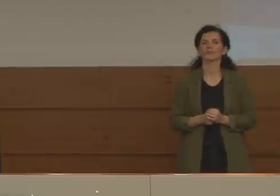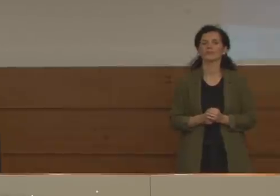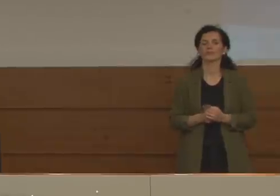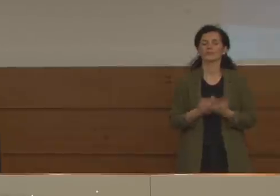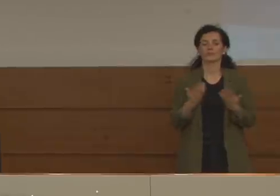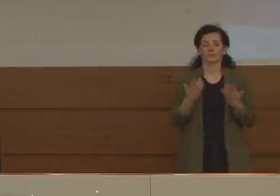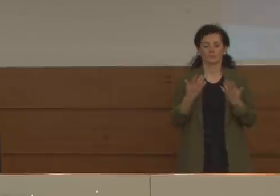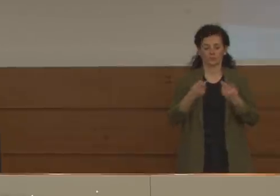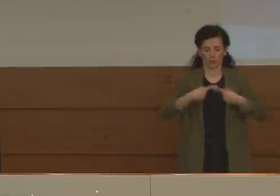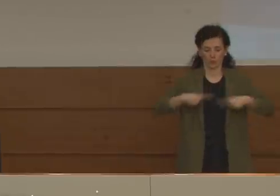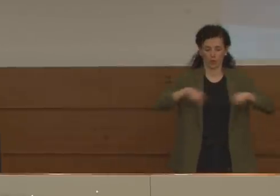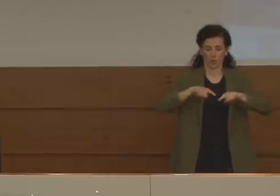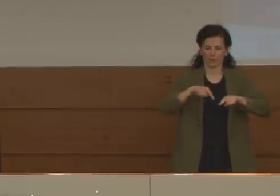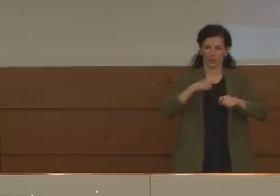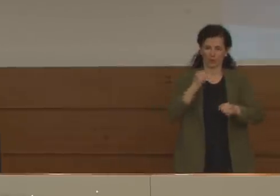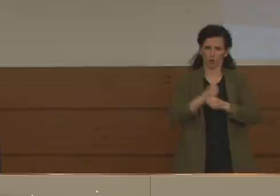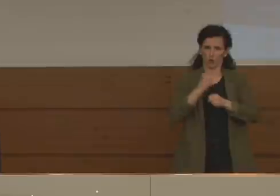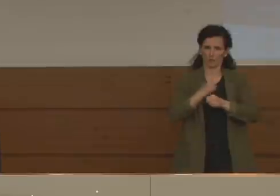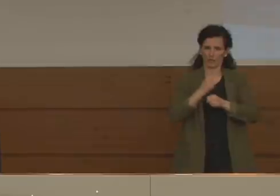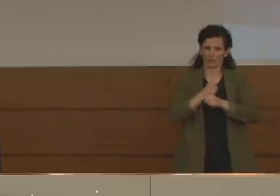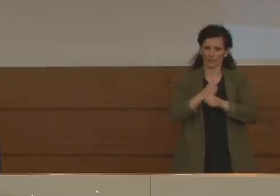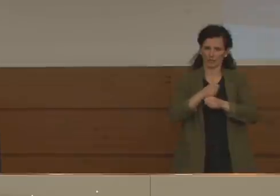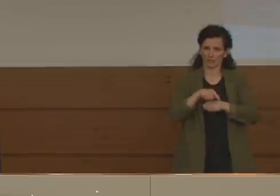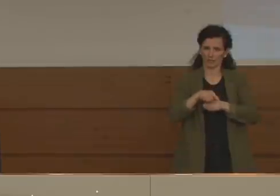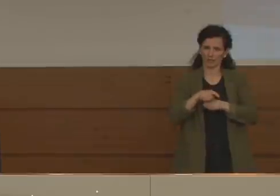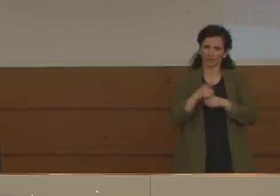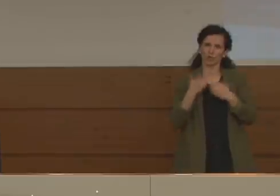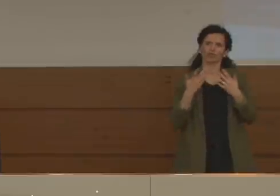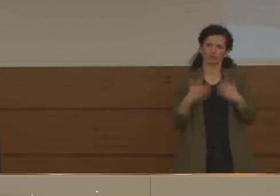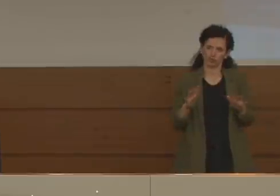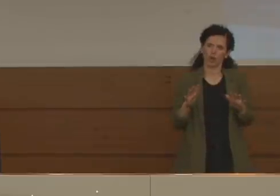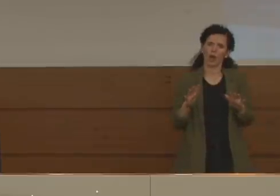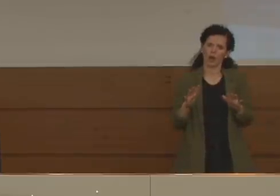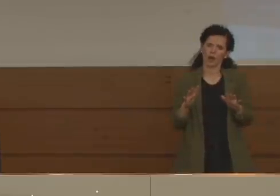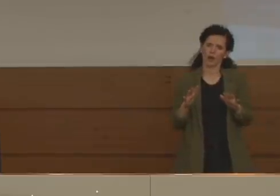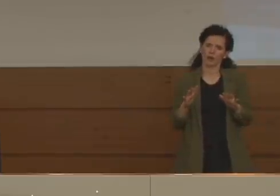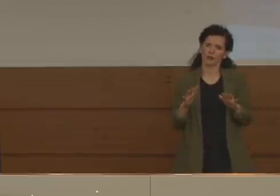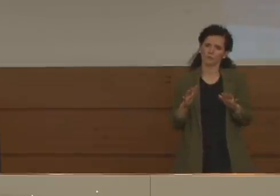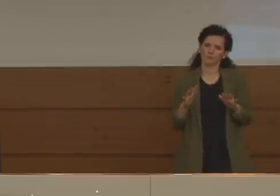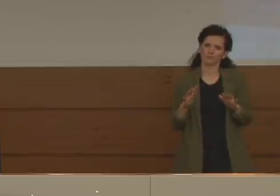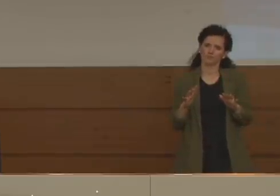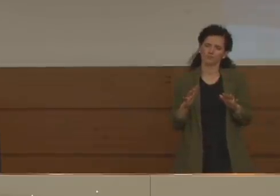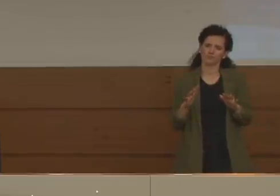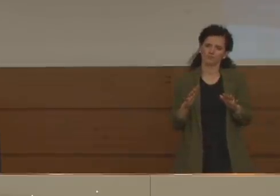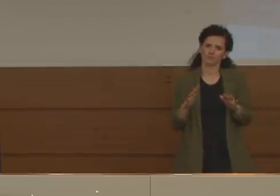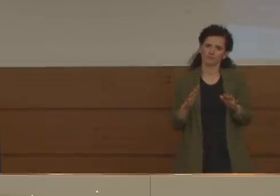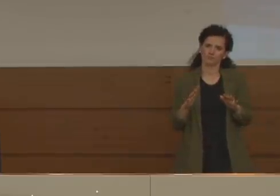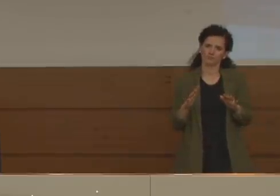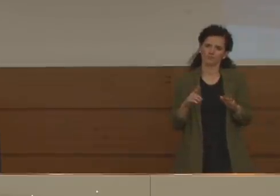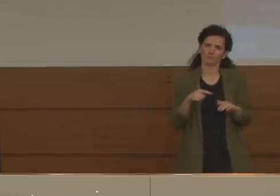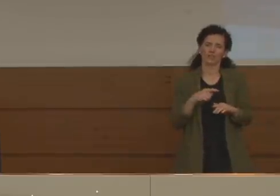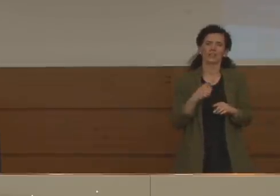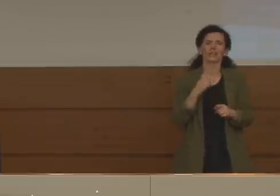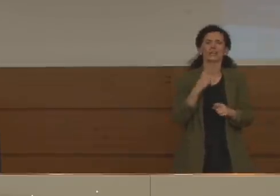Comitato Operativo abbiamo avuto questa esigenza che è stata rappresentata.